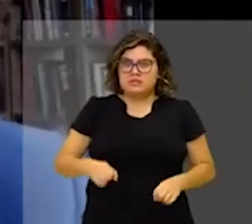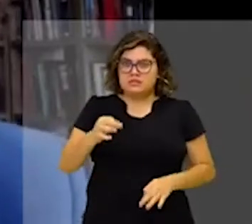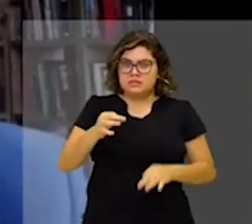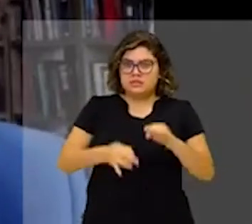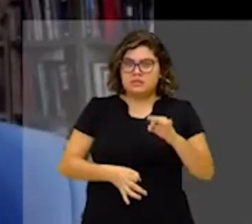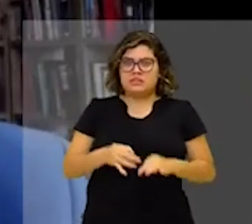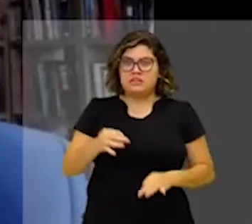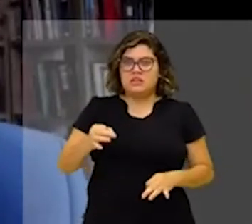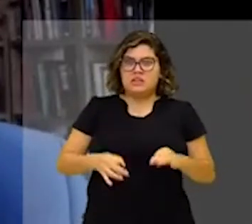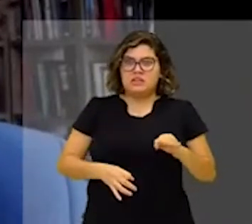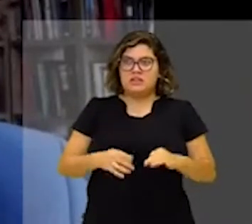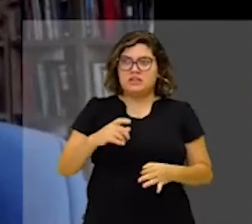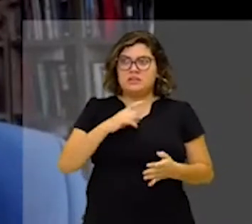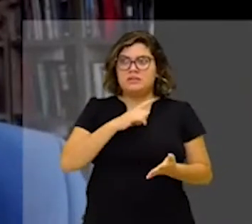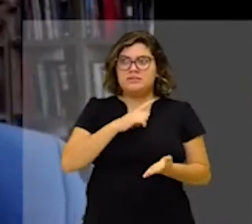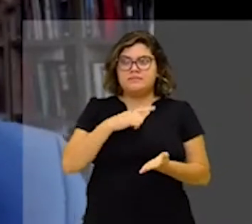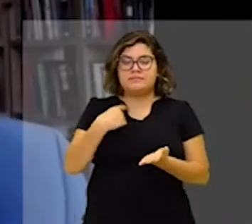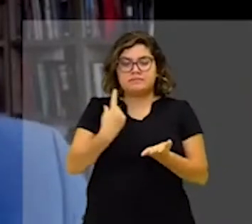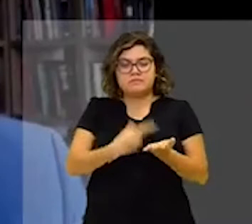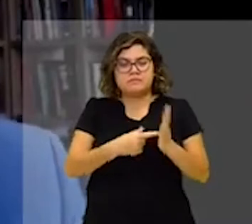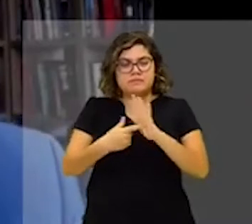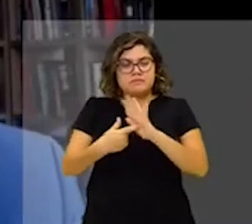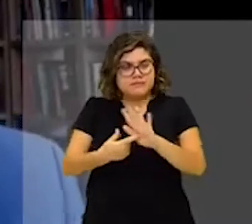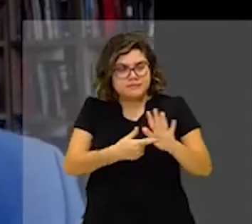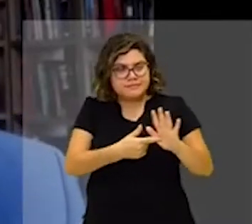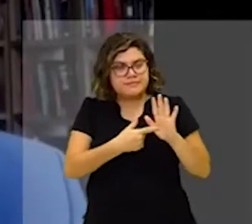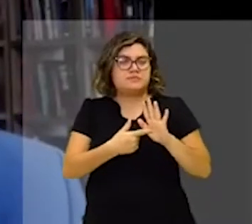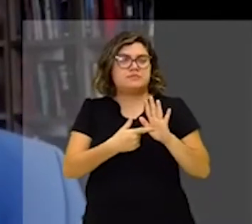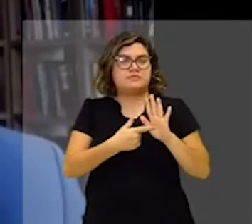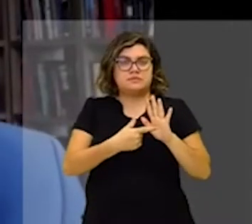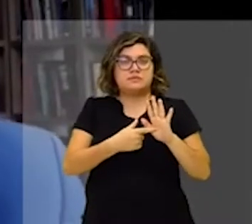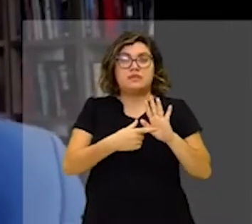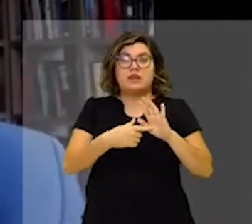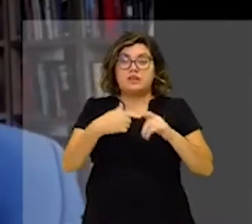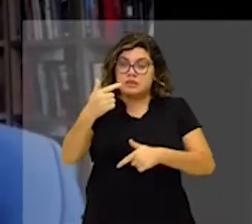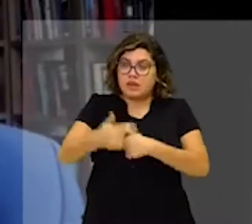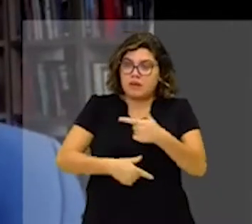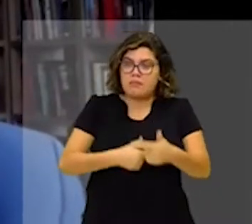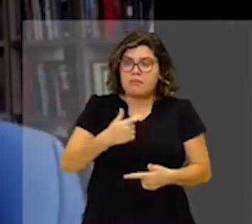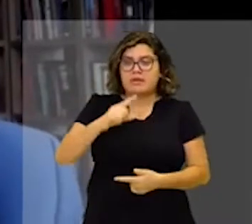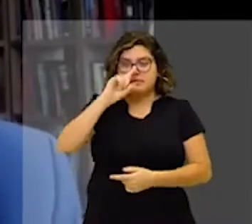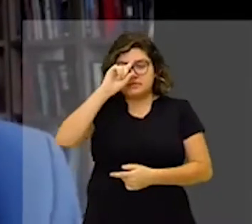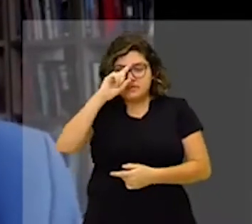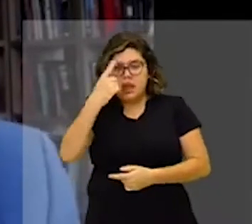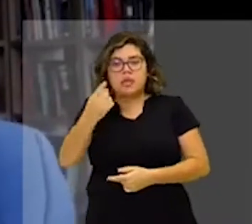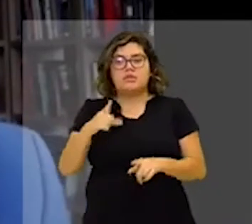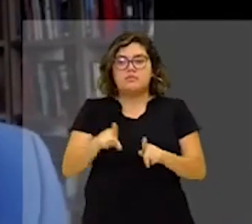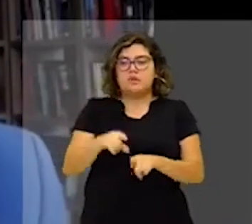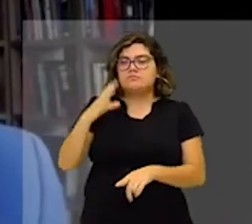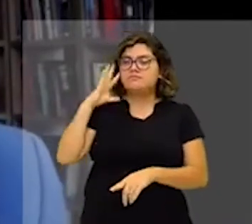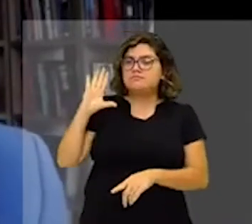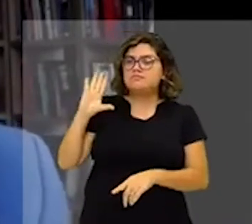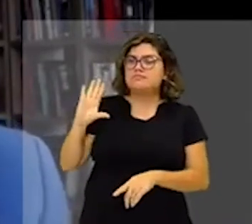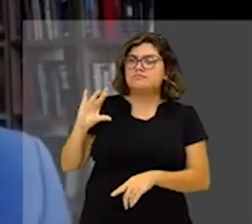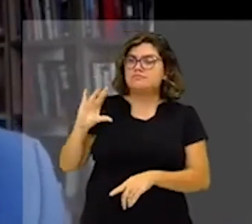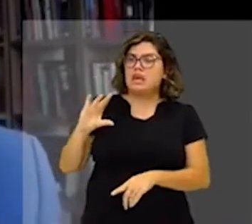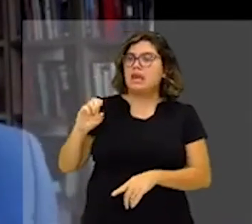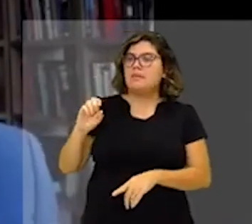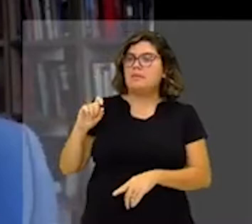ineditismo das candida o trabalho com a ideia paciência da hermenêutica constitucional para